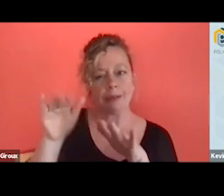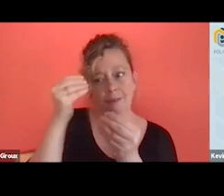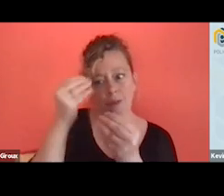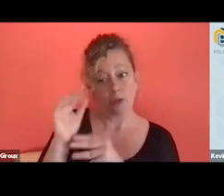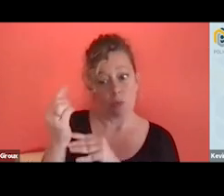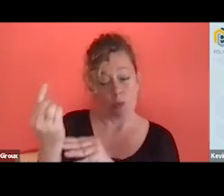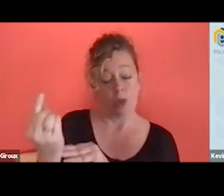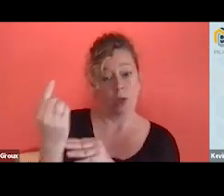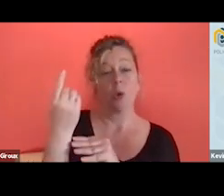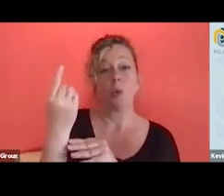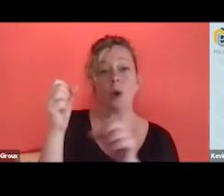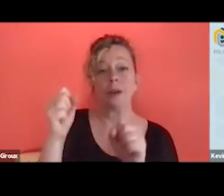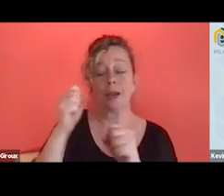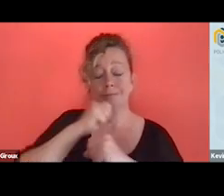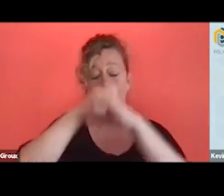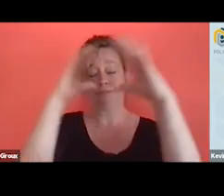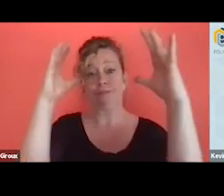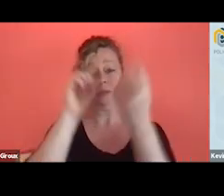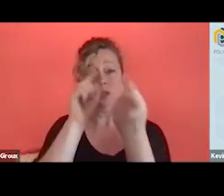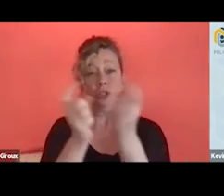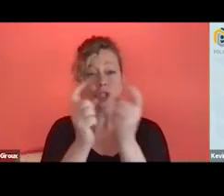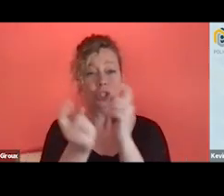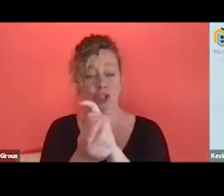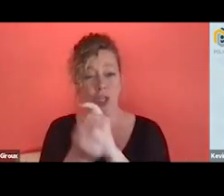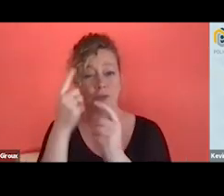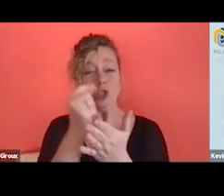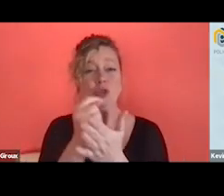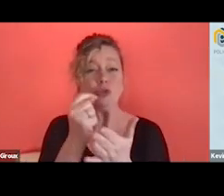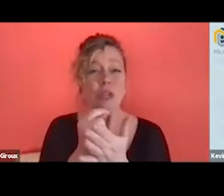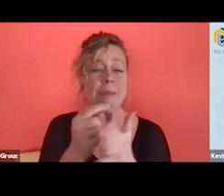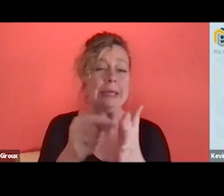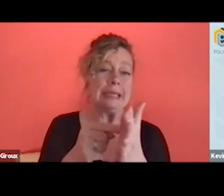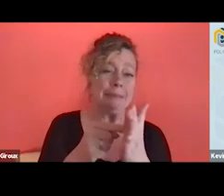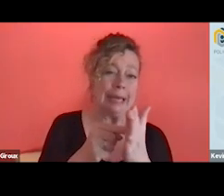uno solo puede imaginar el cambio en la demanda de servicios de tratamiento de nuestros proveedores.